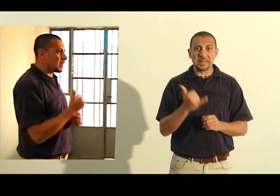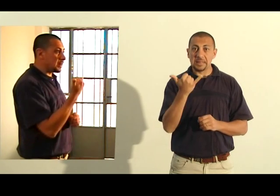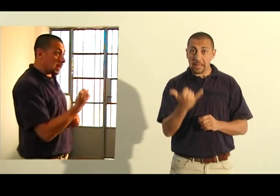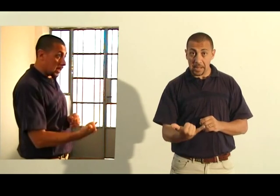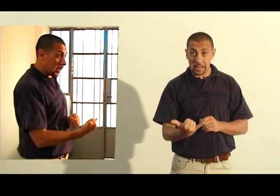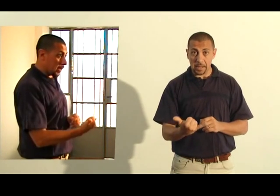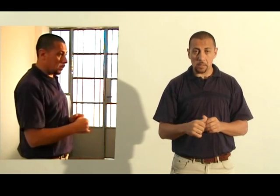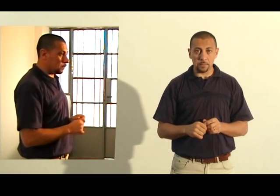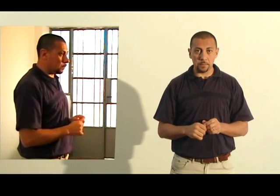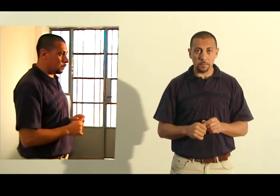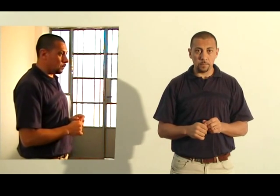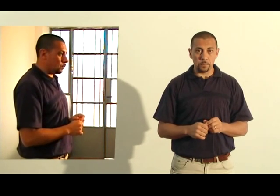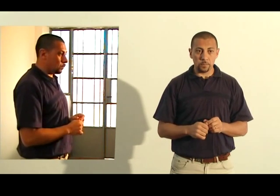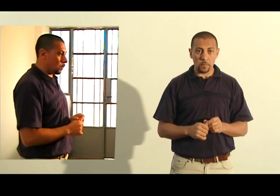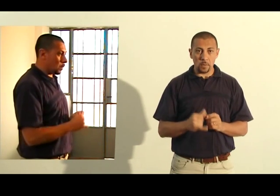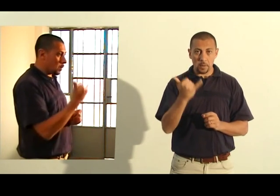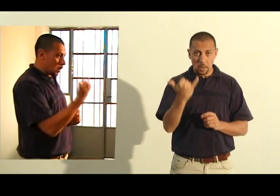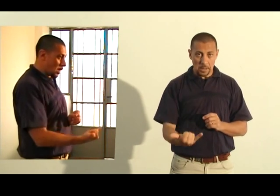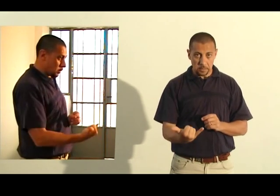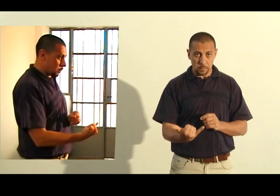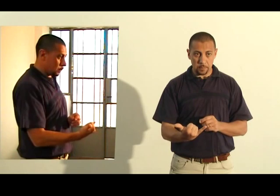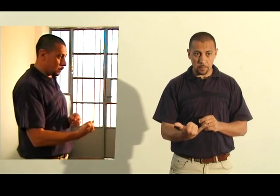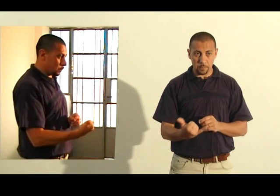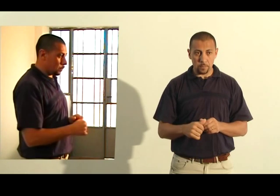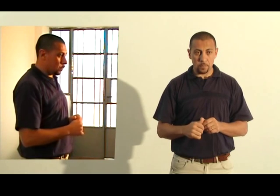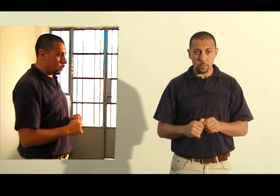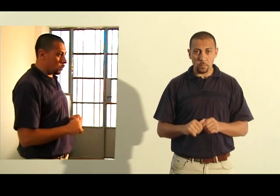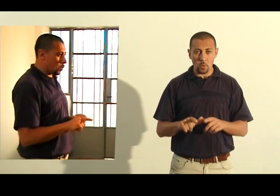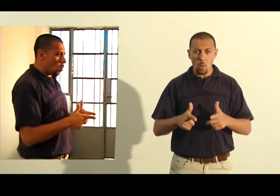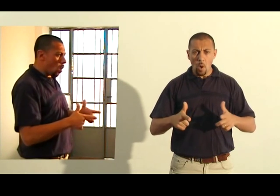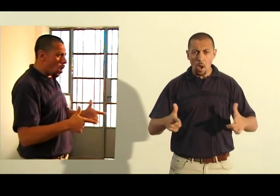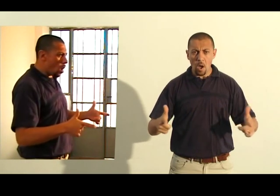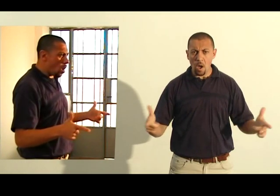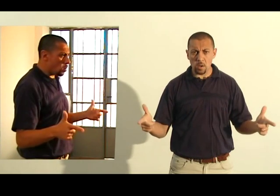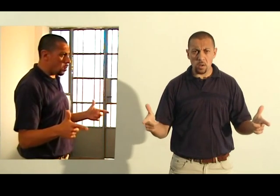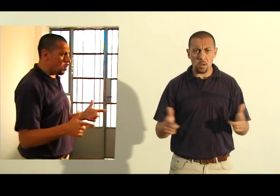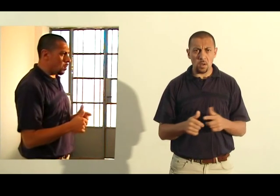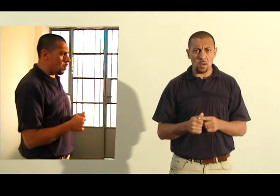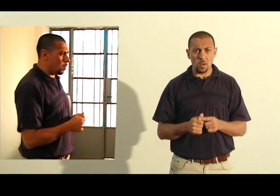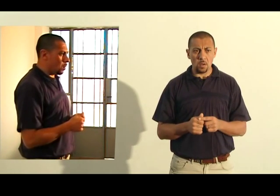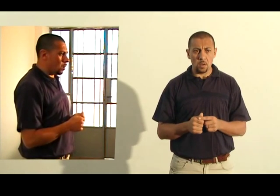HAY NO HAY